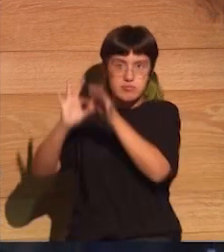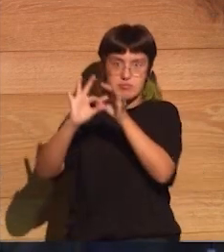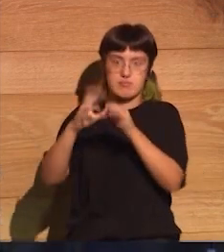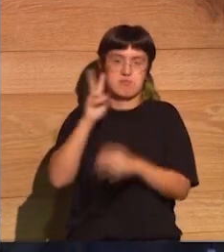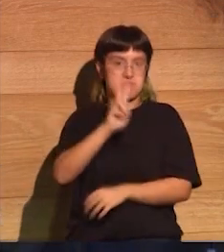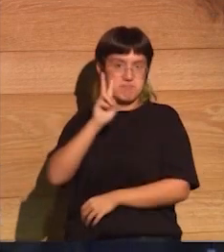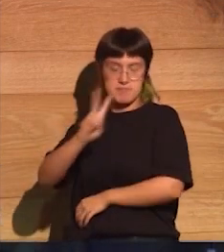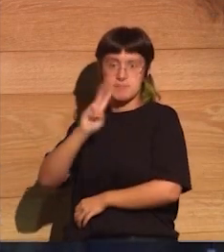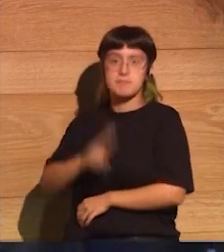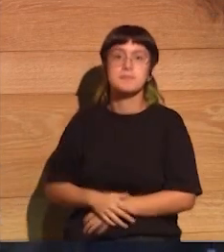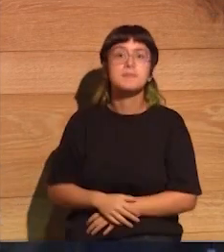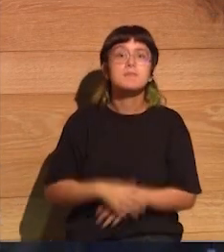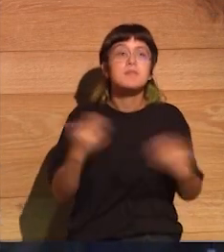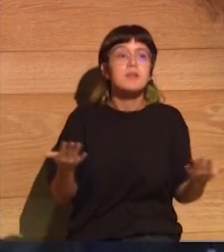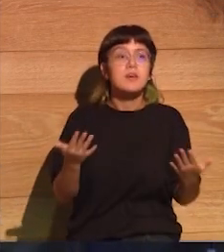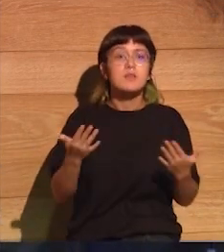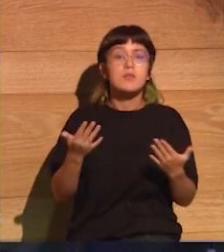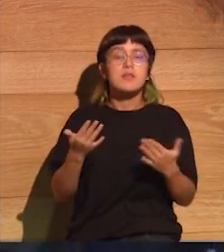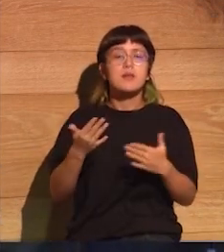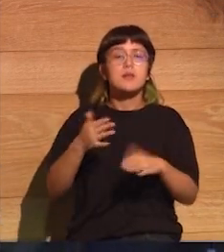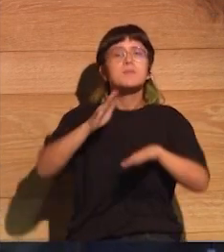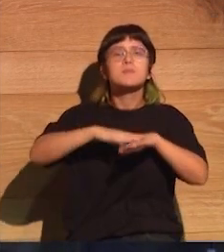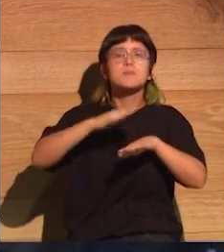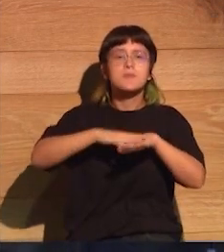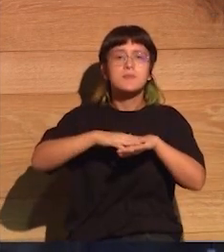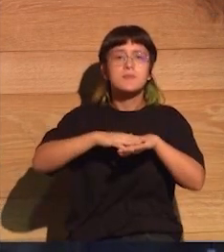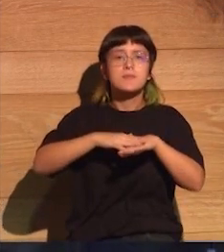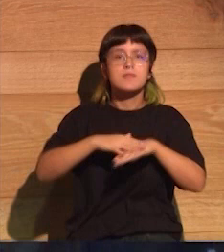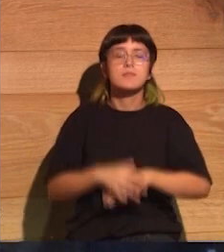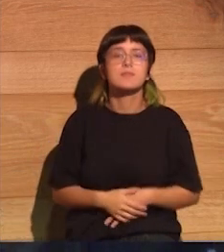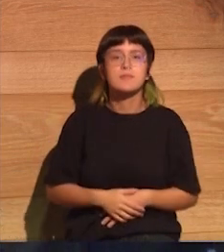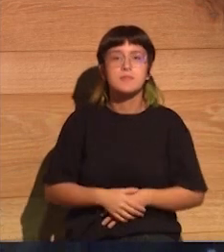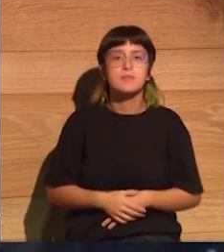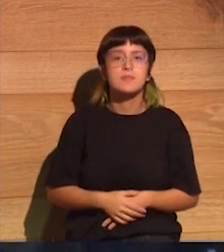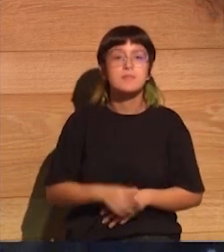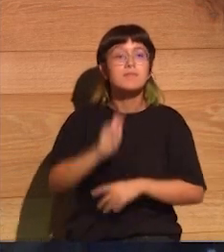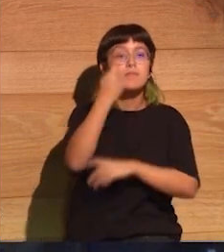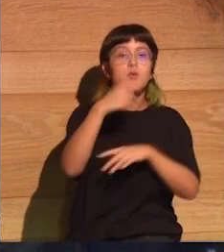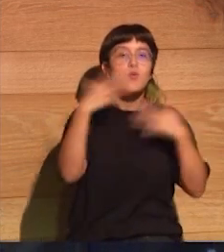y creo con la razón que está detrás de este éxito es en parte en público.